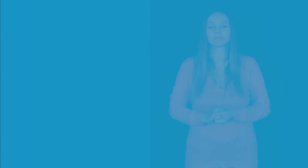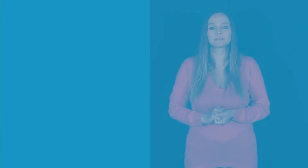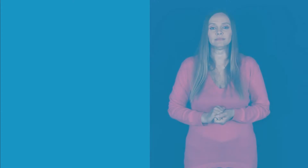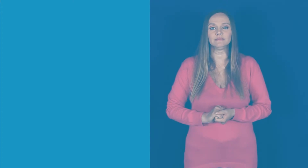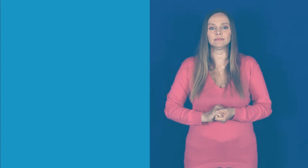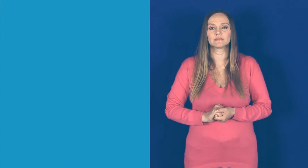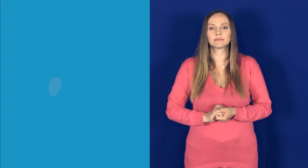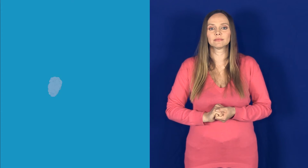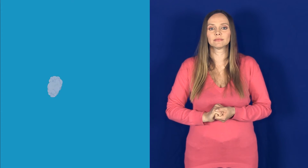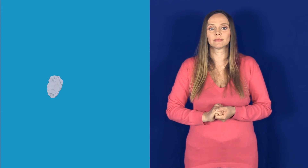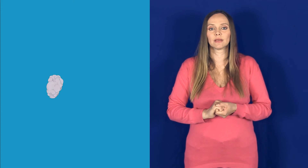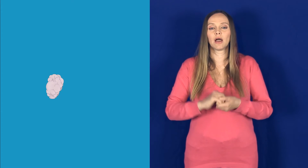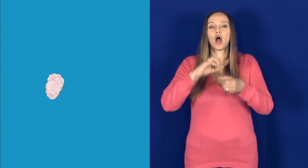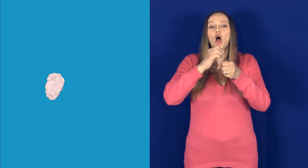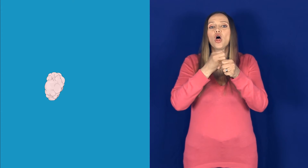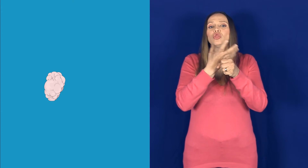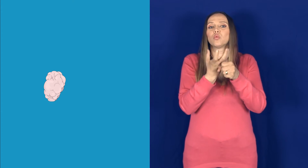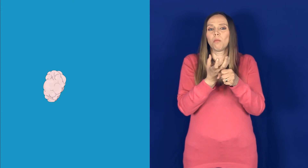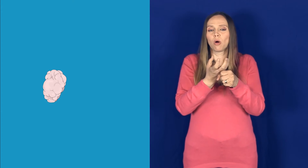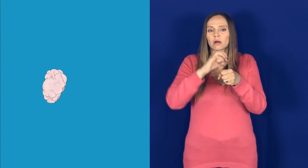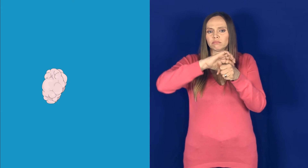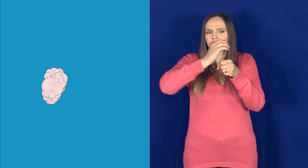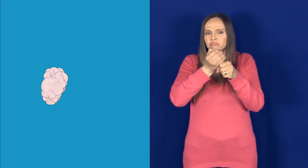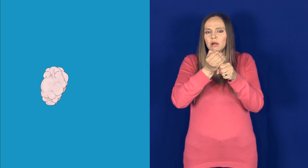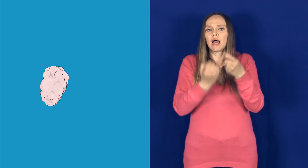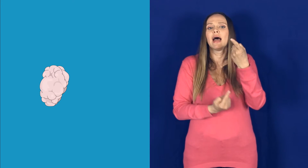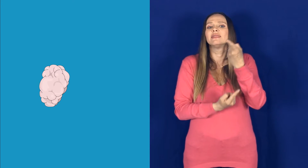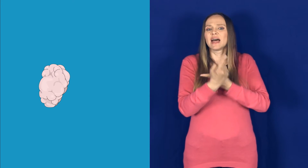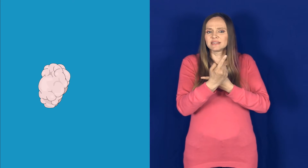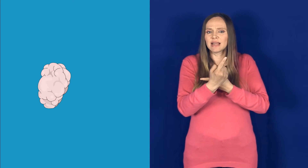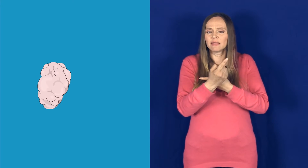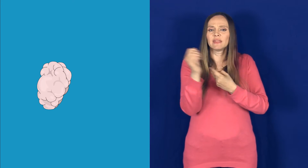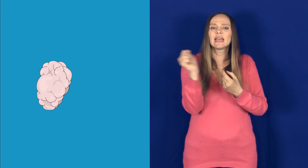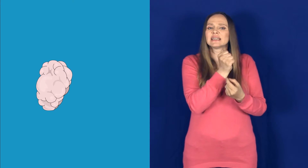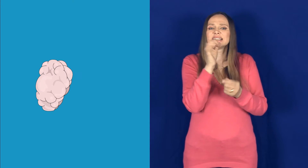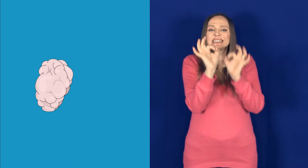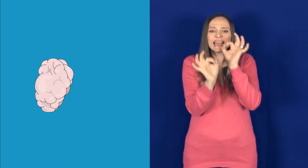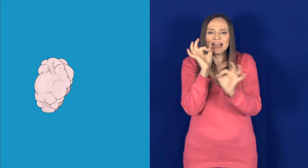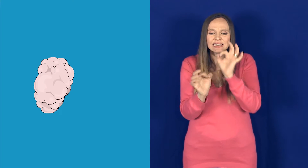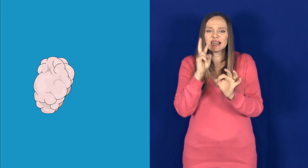Tumor. Tumor nastane, ker se celice v debelem črevesu ali danki delijo.